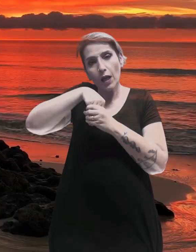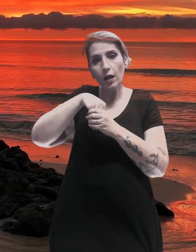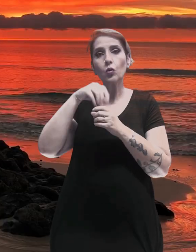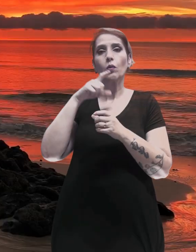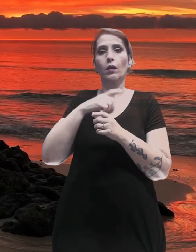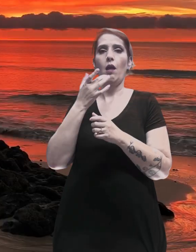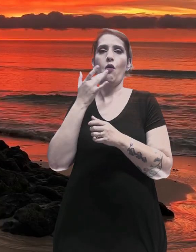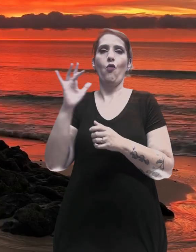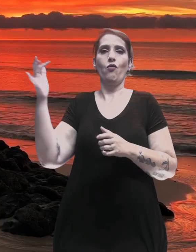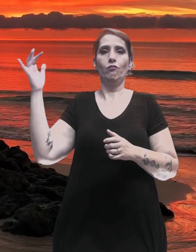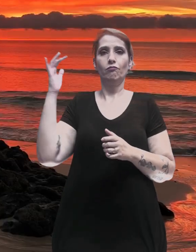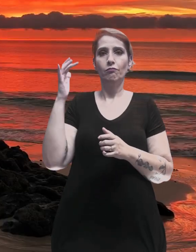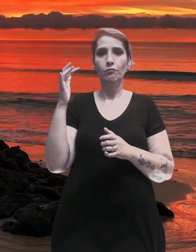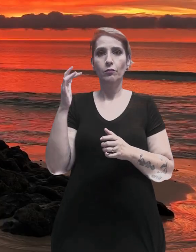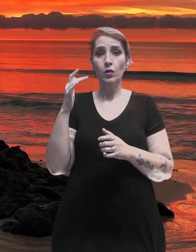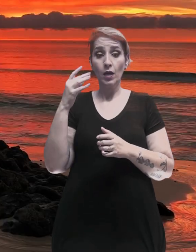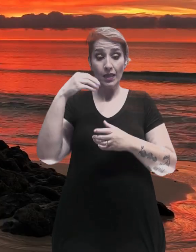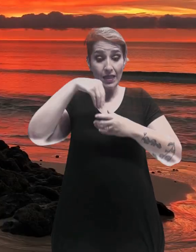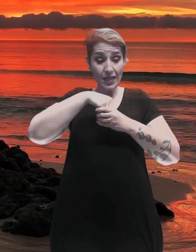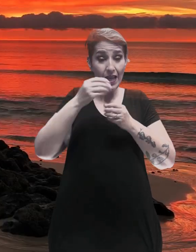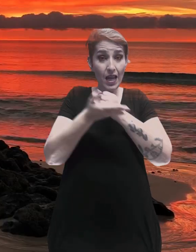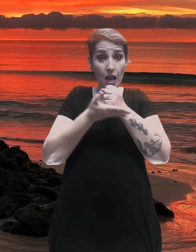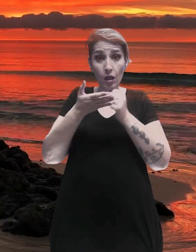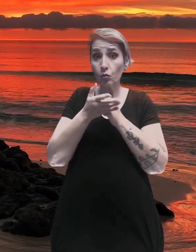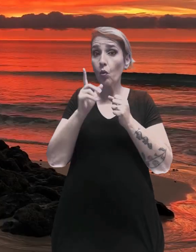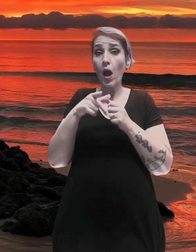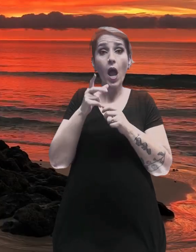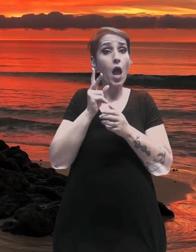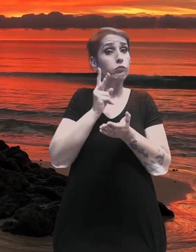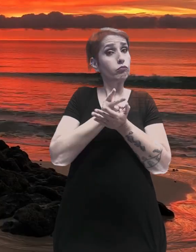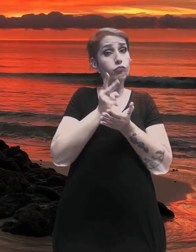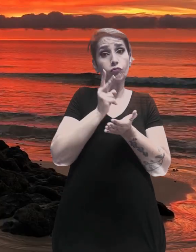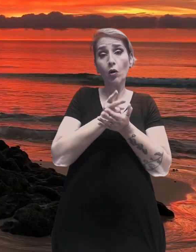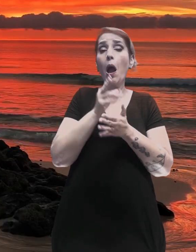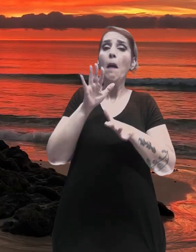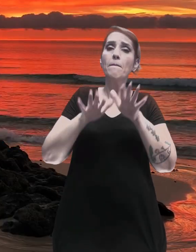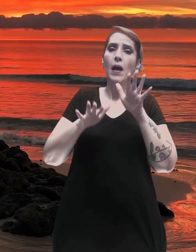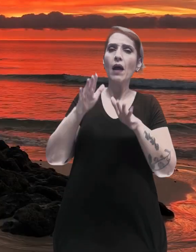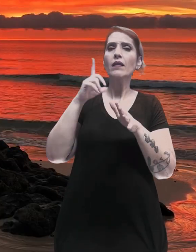sua essência está sempre intacta, mesmo que esteja obscurecida